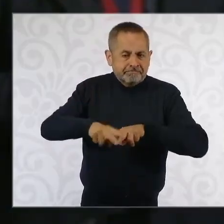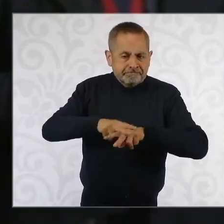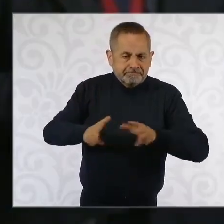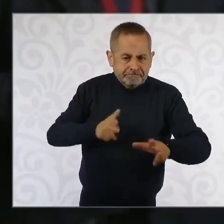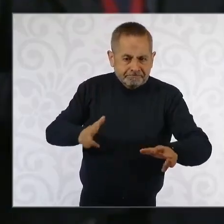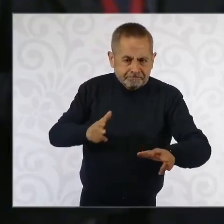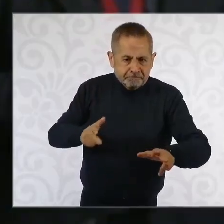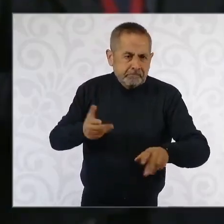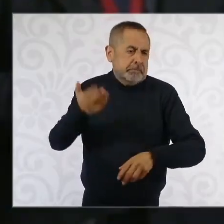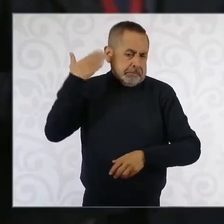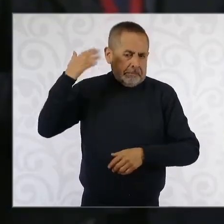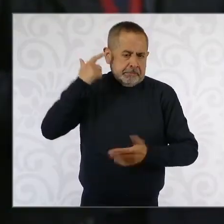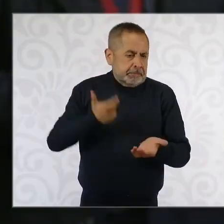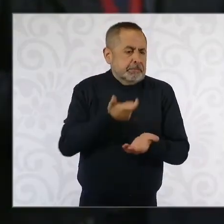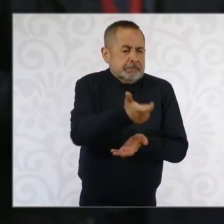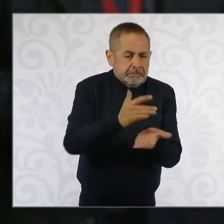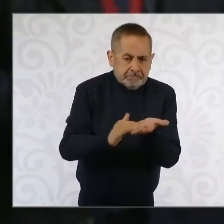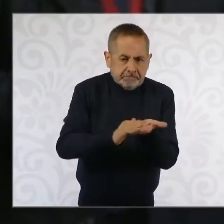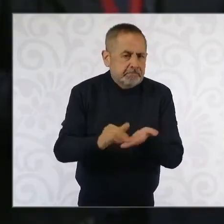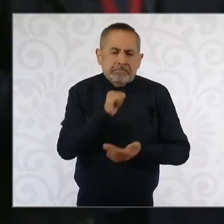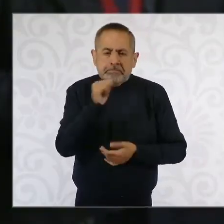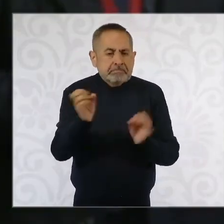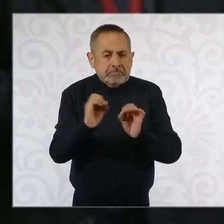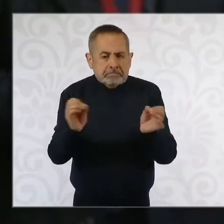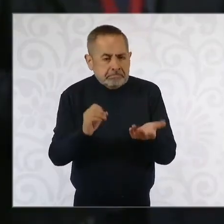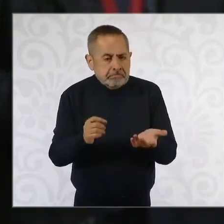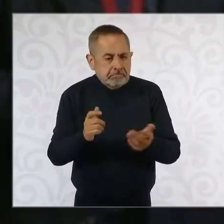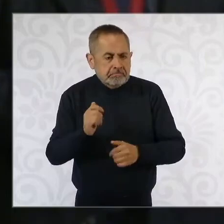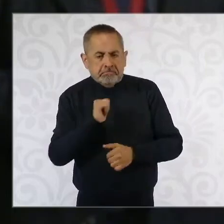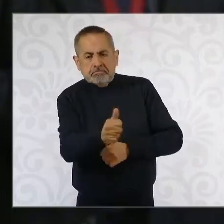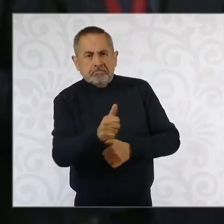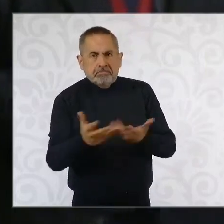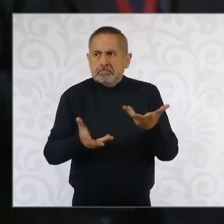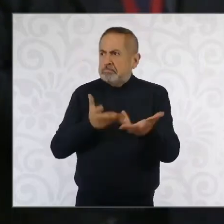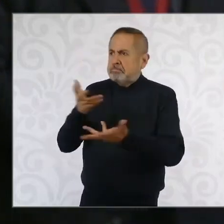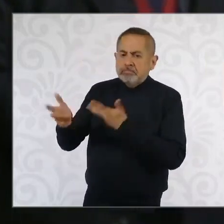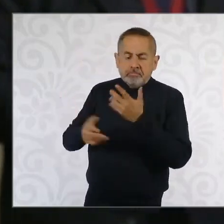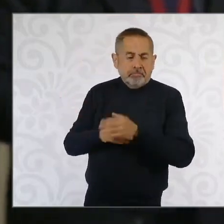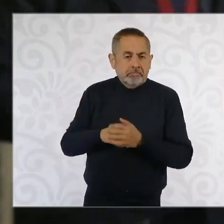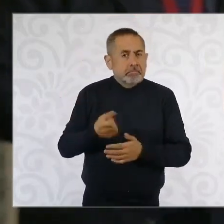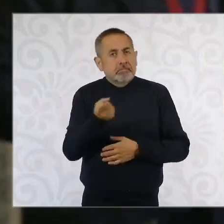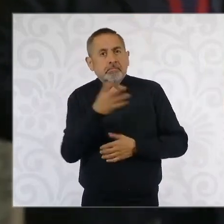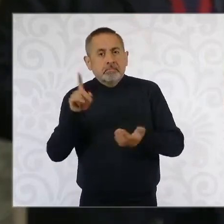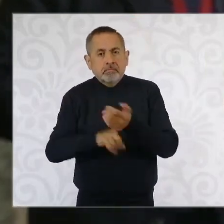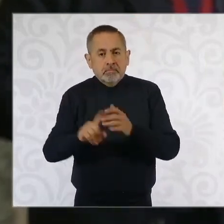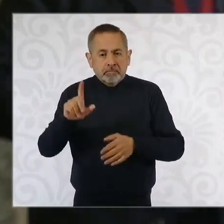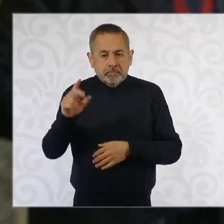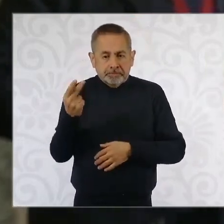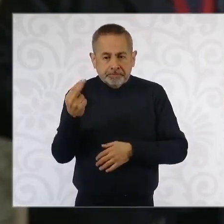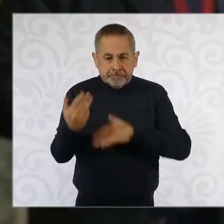liquidados en donde hubo aproximadamente más de 25 mesas de trabajo y casi tres reuniones